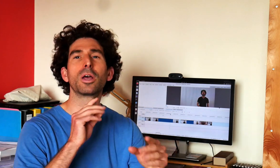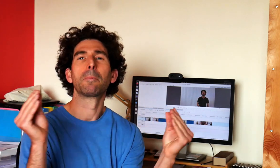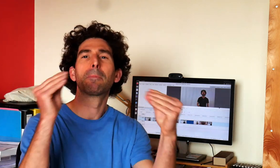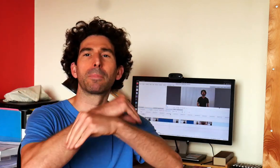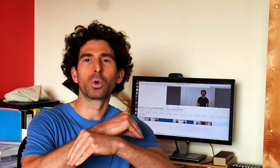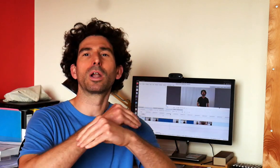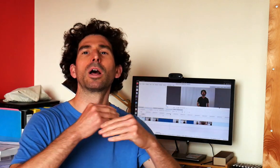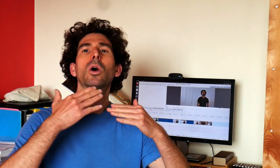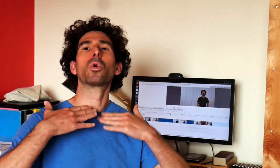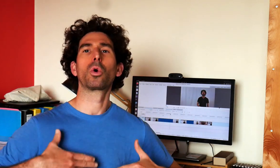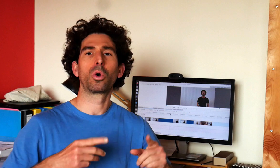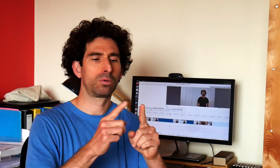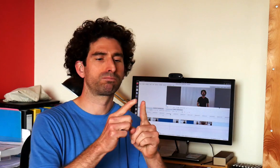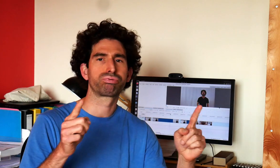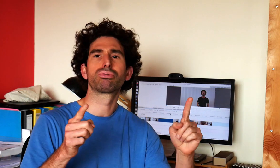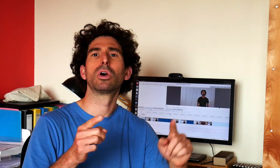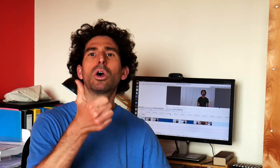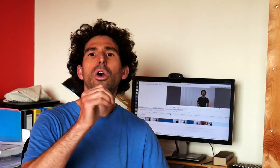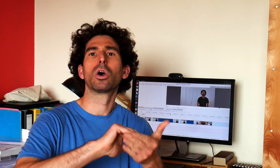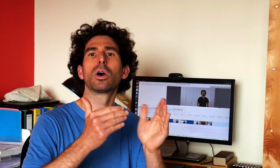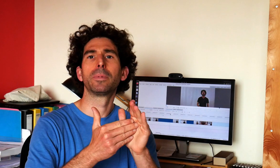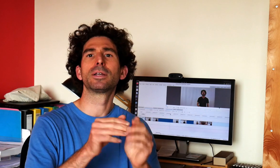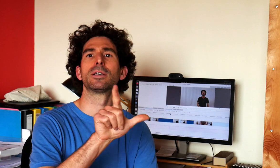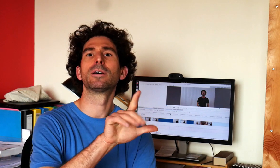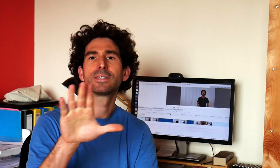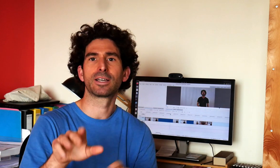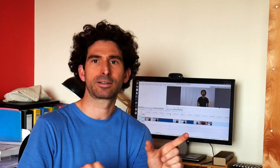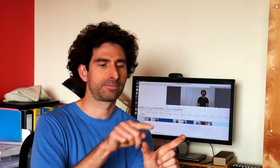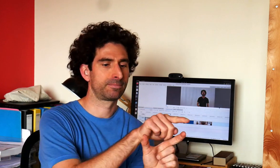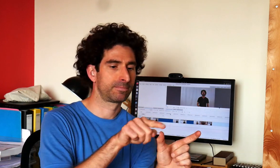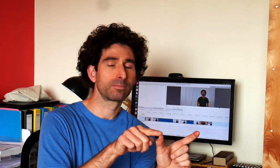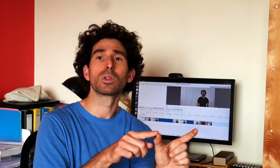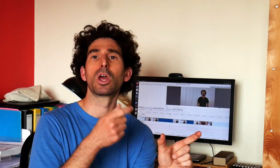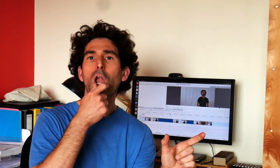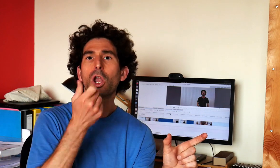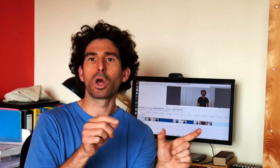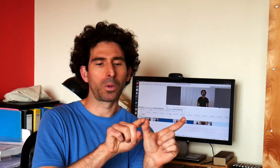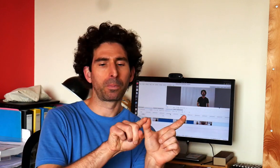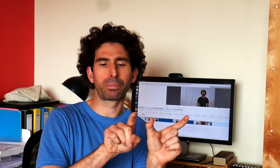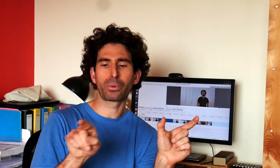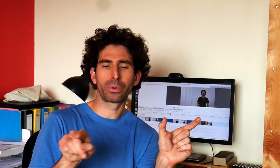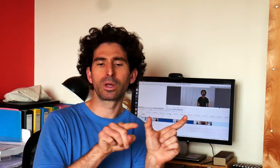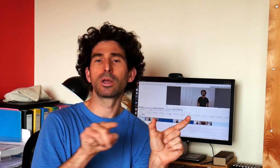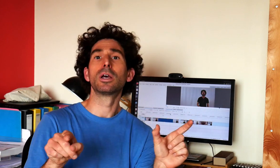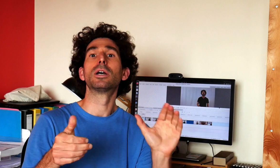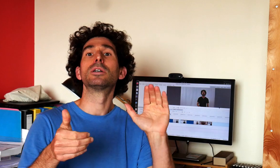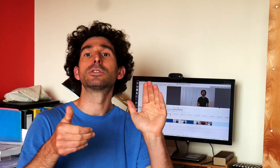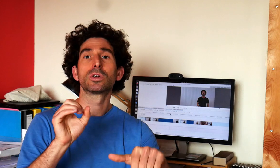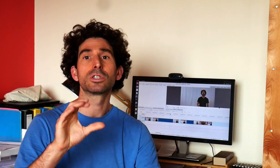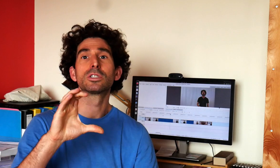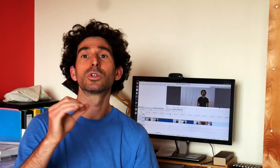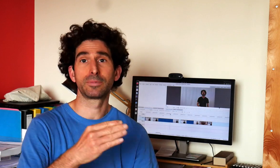Le pangolin mesure 1,25 m et sa langue fait 60 cm.